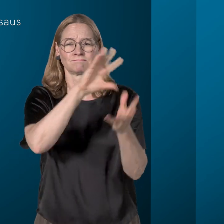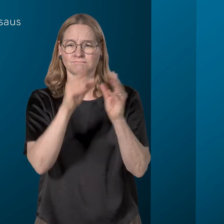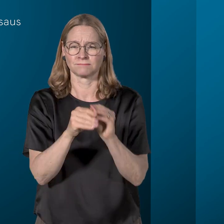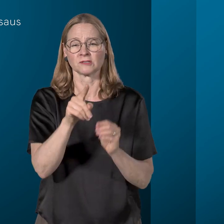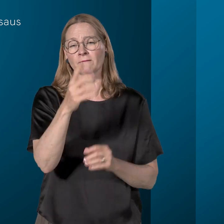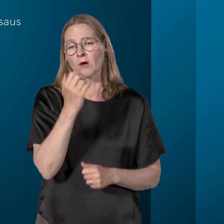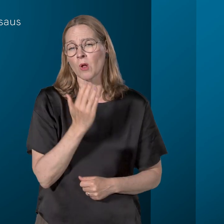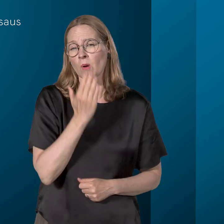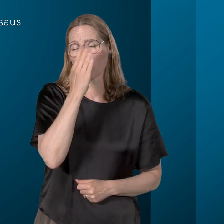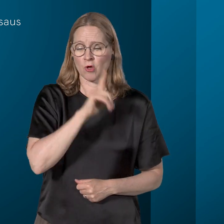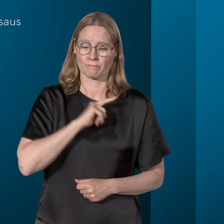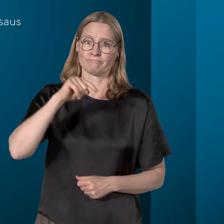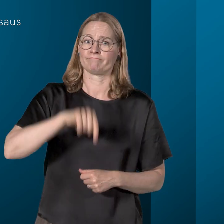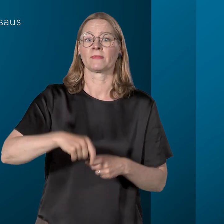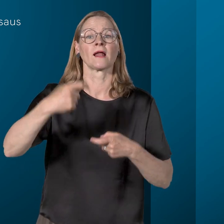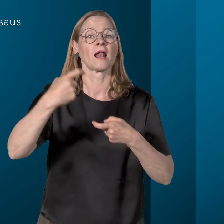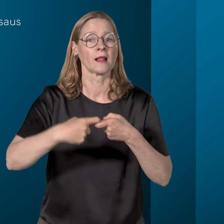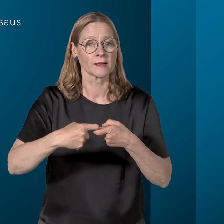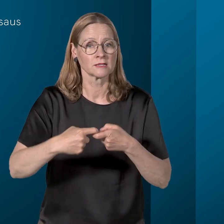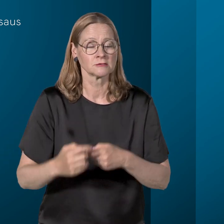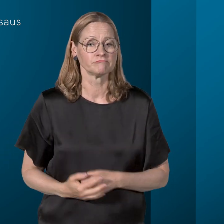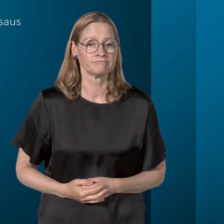kokonaisuudessaan oheisesta linkistä.